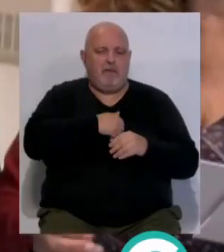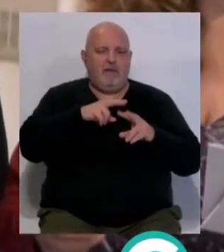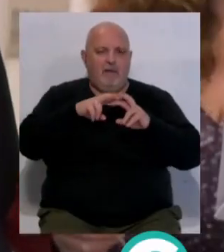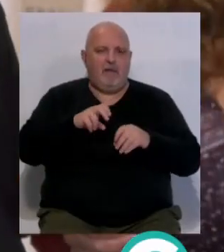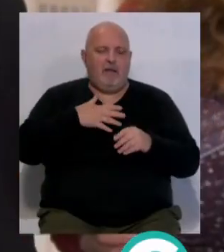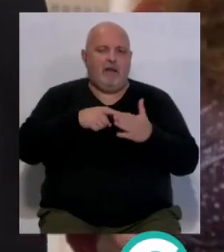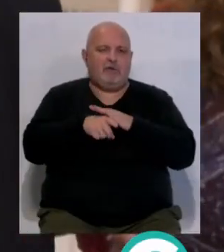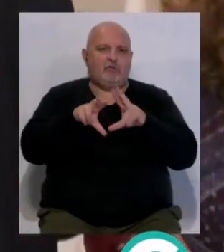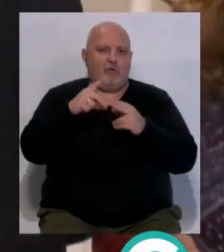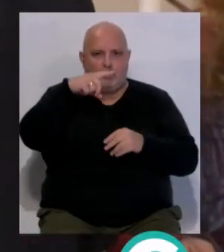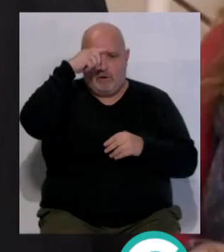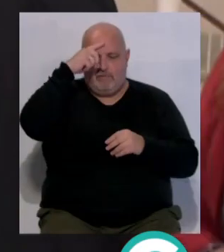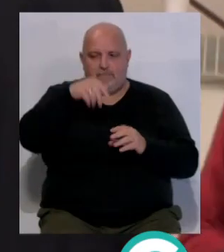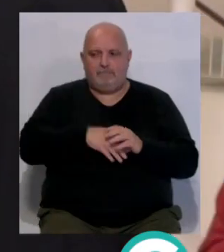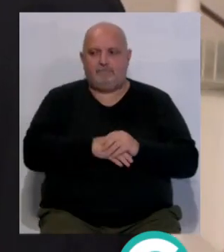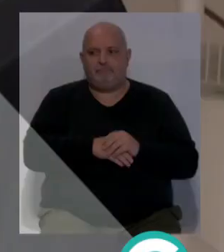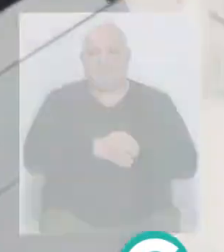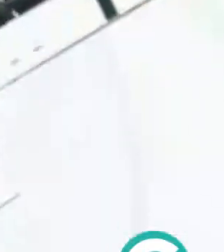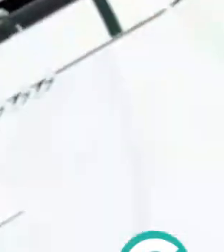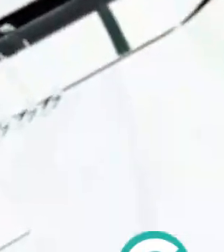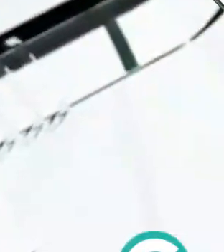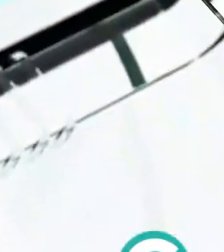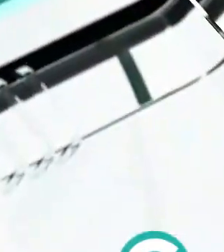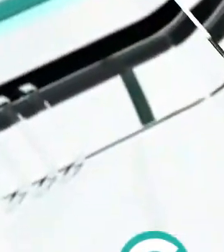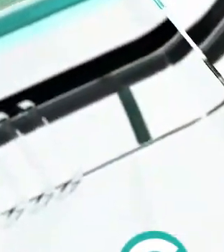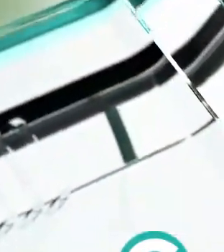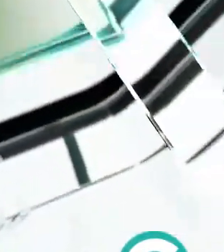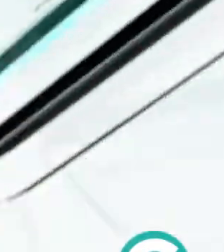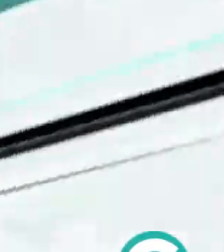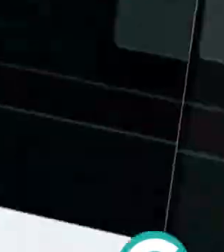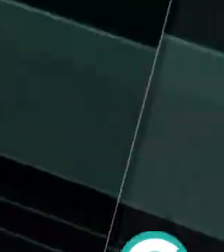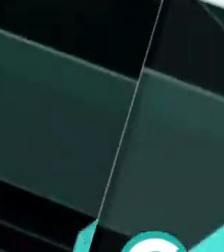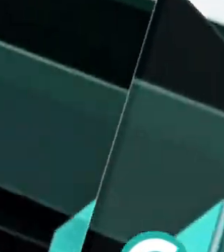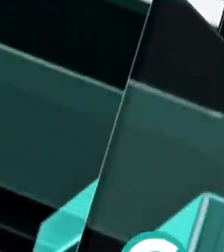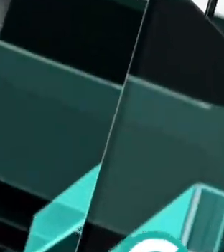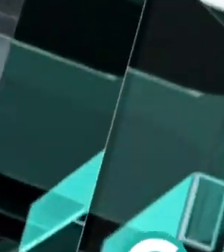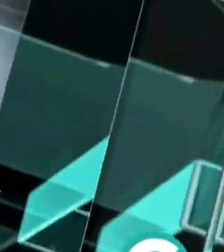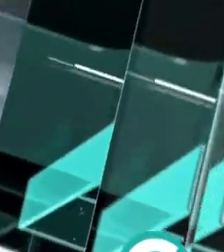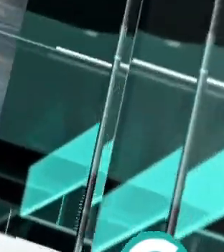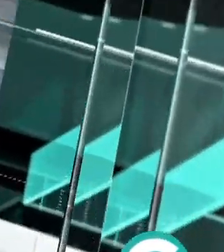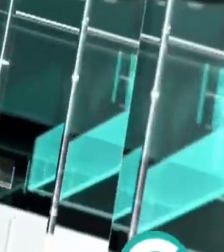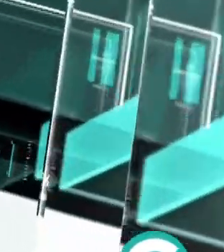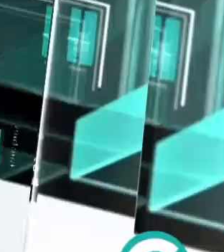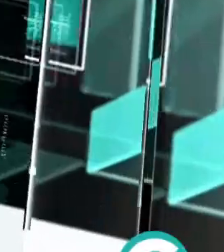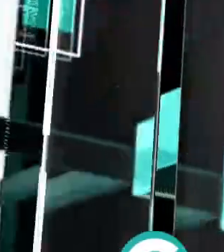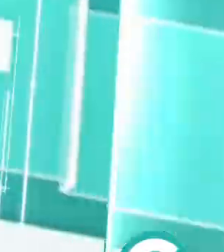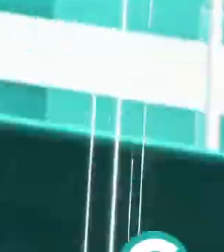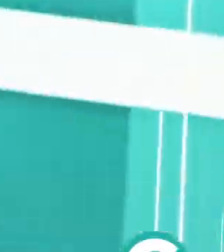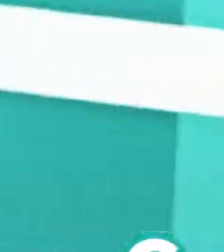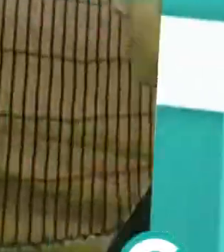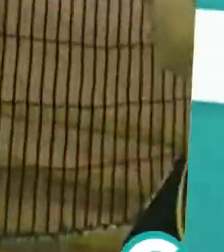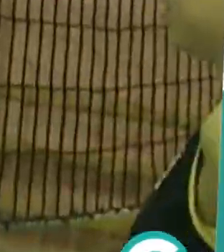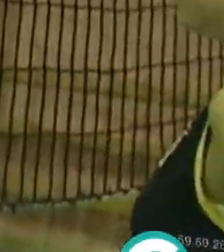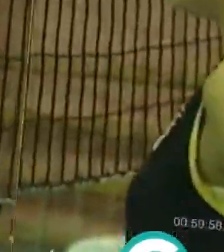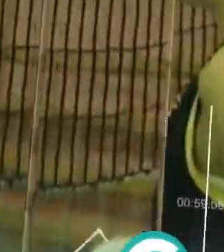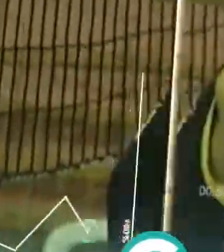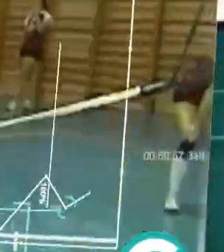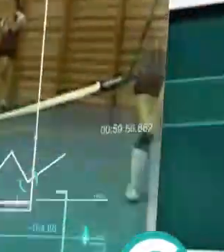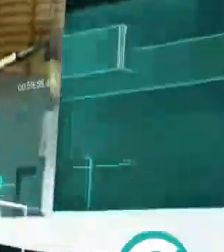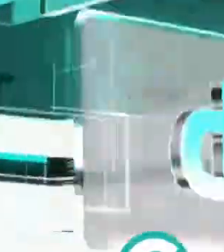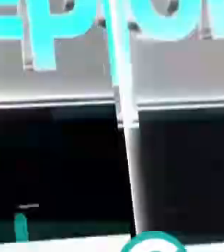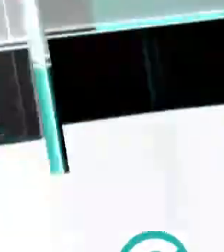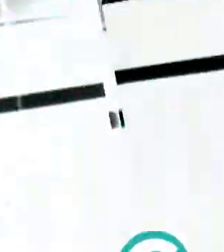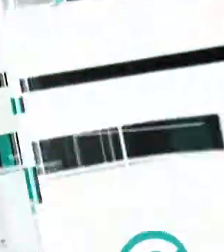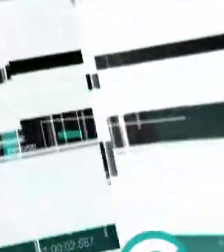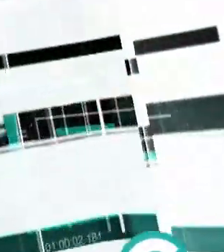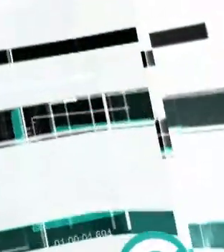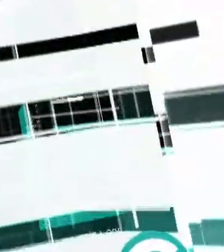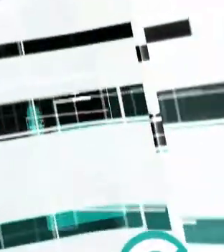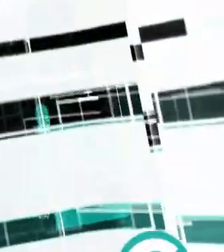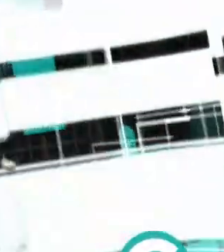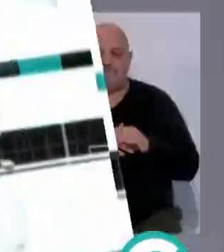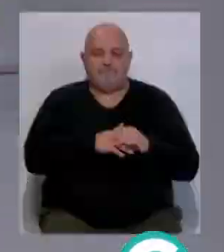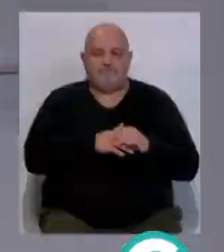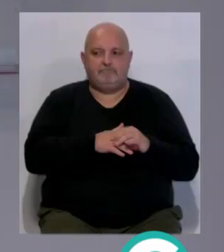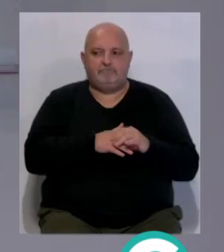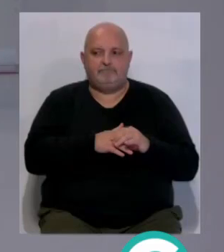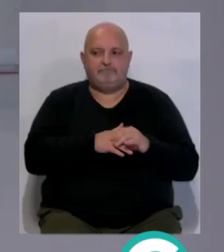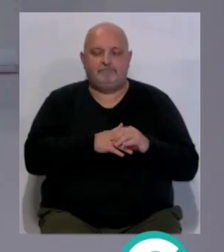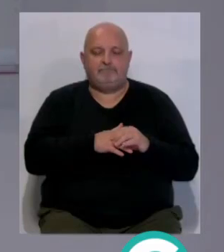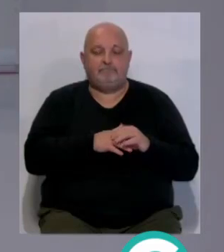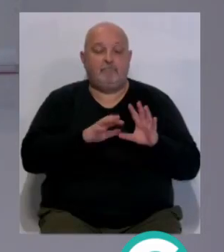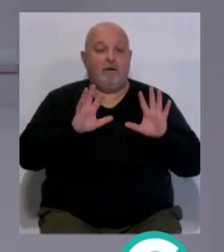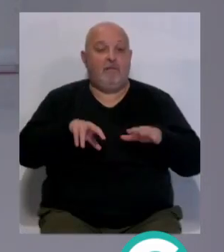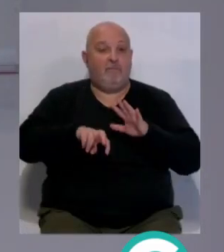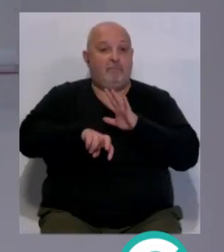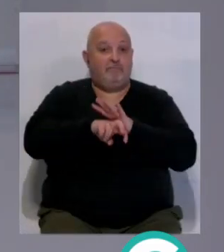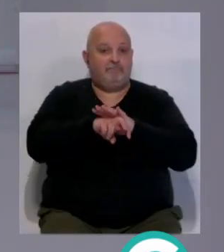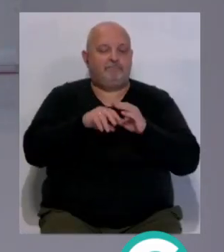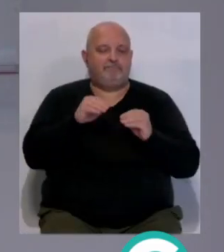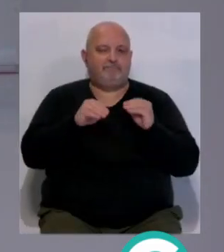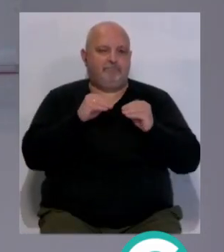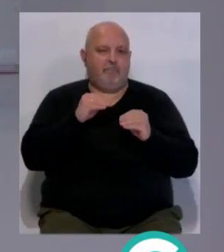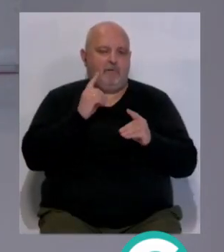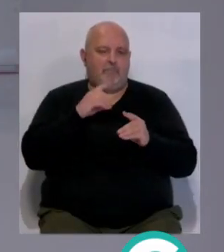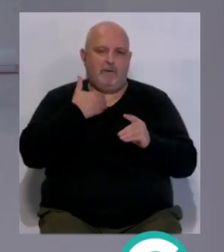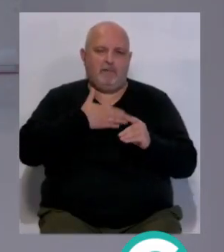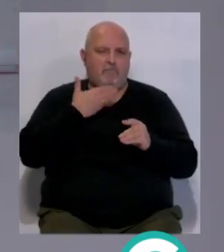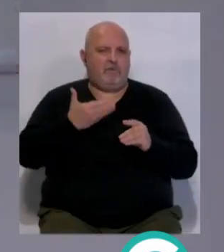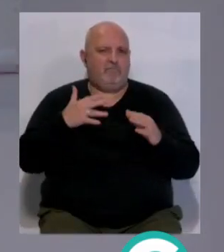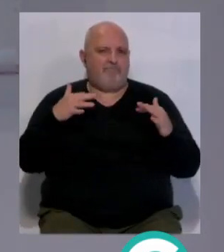sociocultural el Cádiz club de fútbol afronta el trascendental partido ante el deportivo